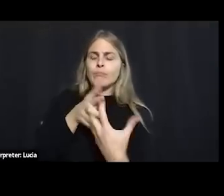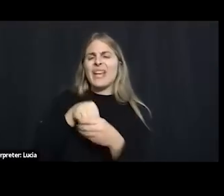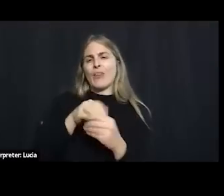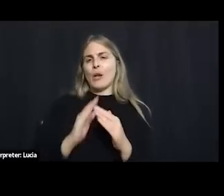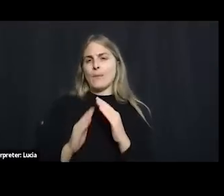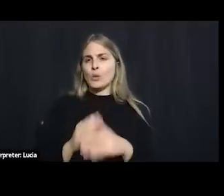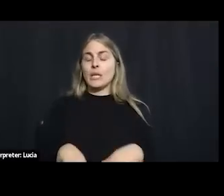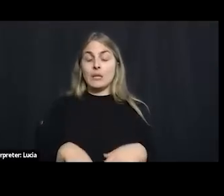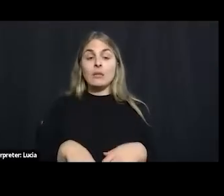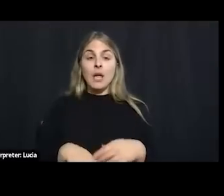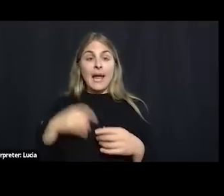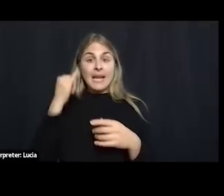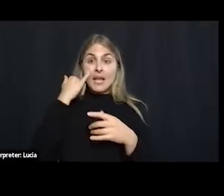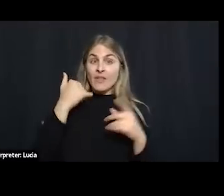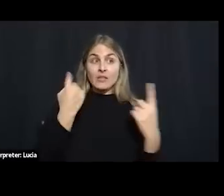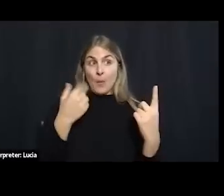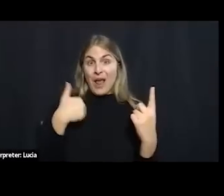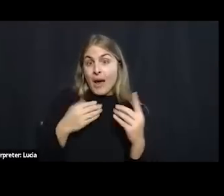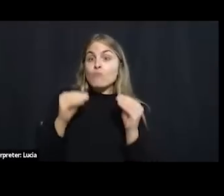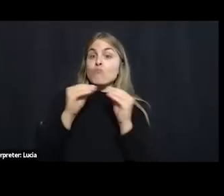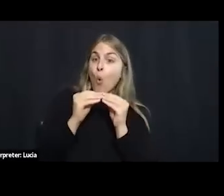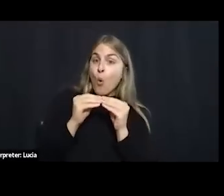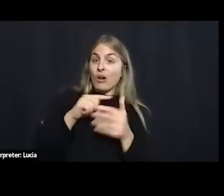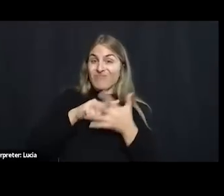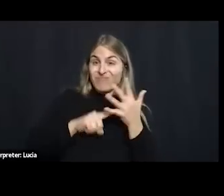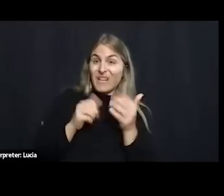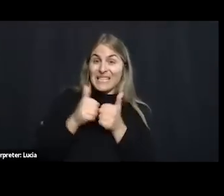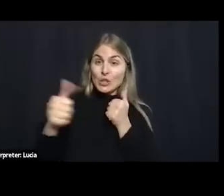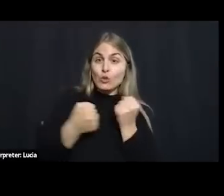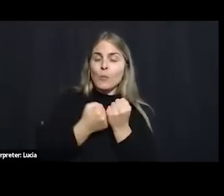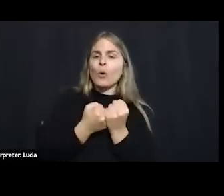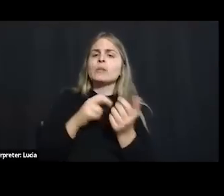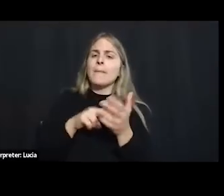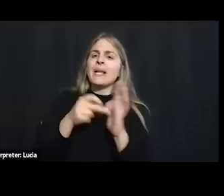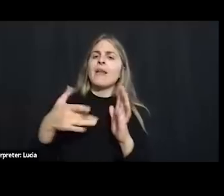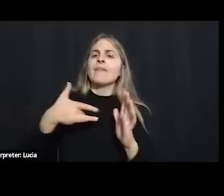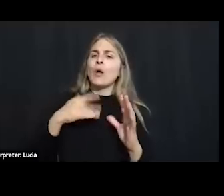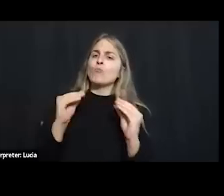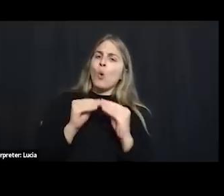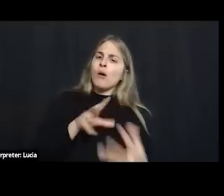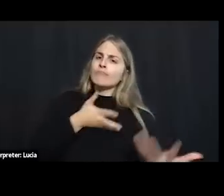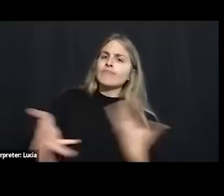Y encontramos que el número de apoyos distales que tenían predecía su sentido de comunidad por encima del apoyo social tradicional.